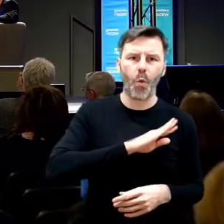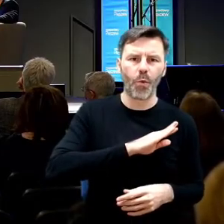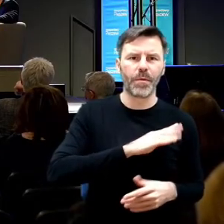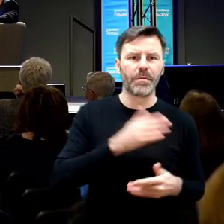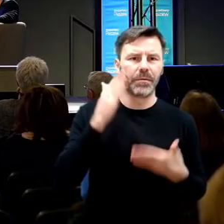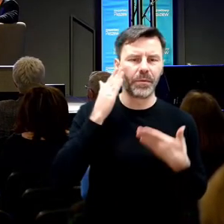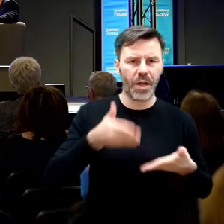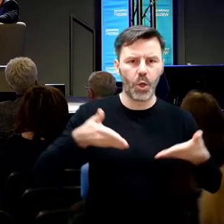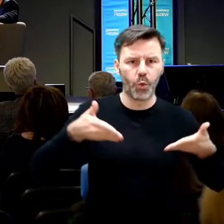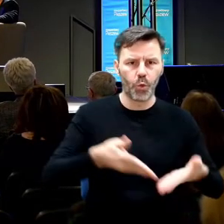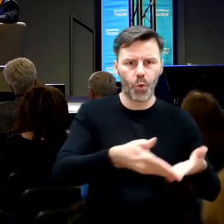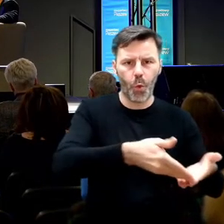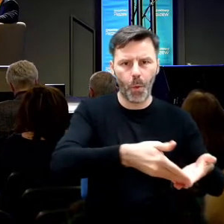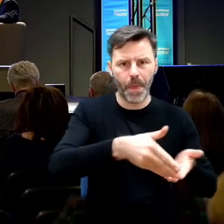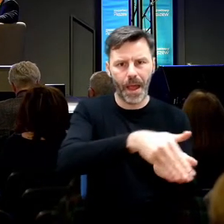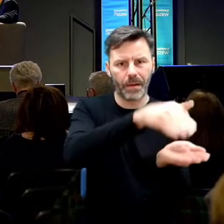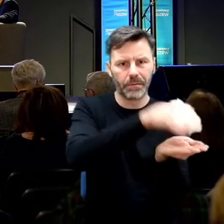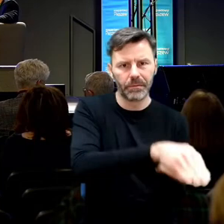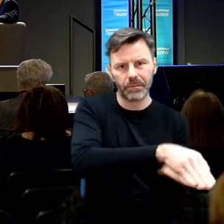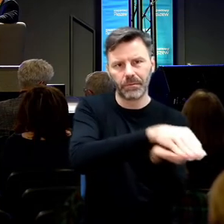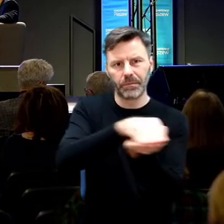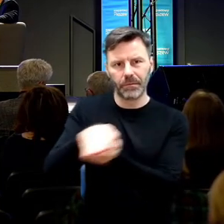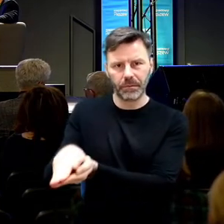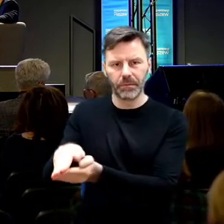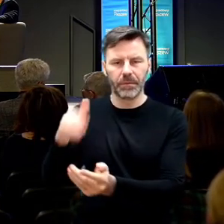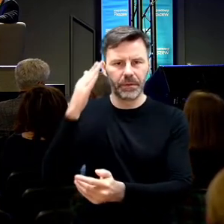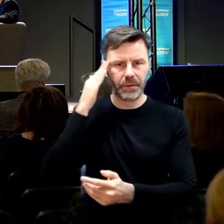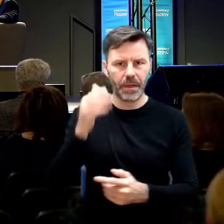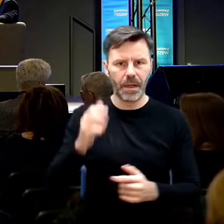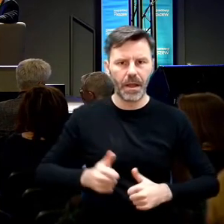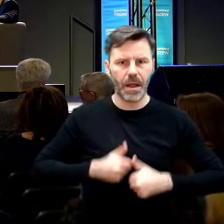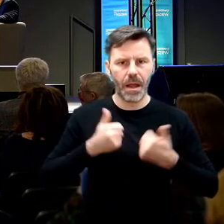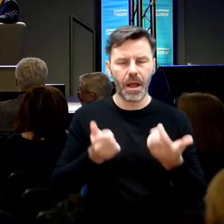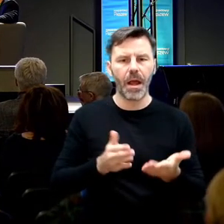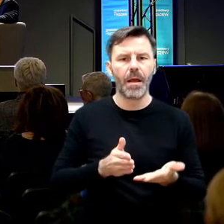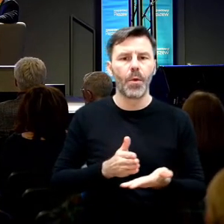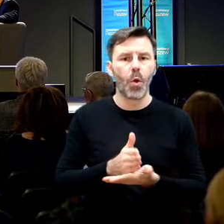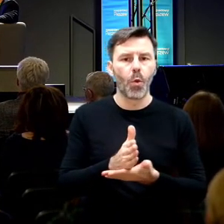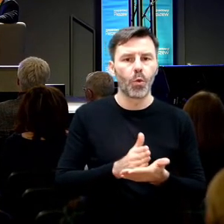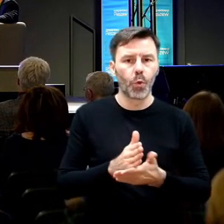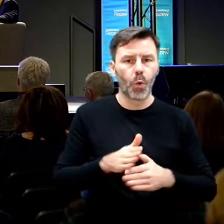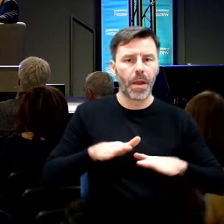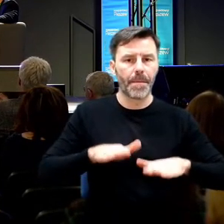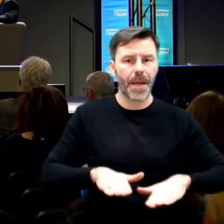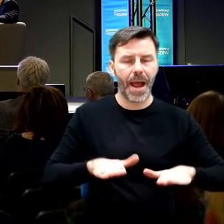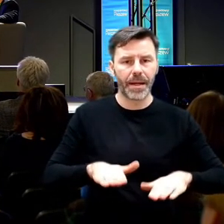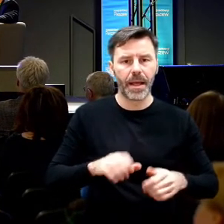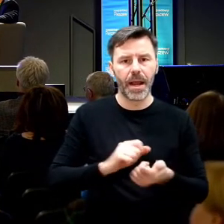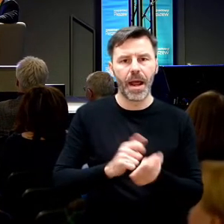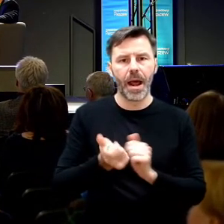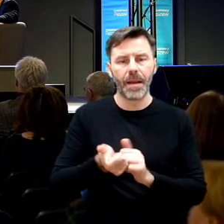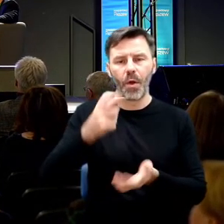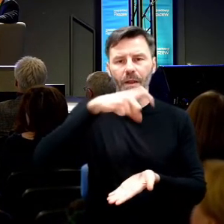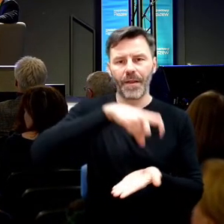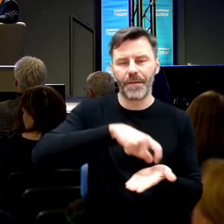żeby mieć usługi w parterze i być najlepiej w układzie kwartałowym. Ale na przykład kwestia tego wielopoziomego parkingu jest